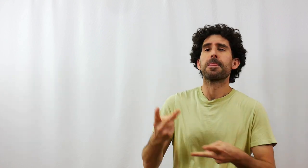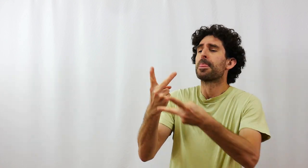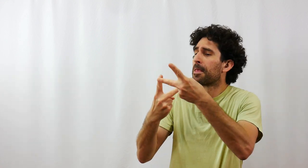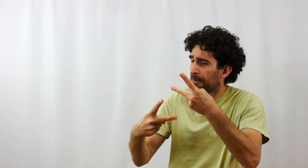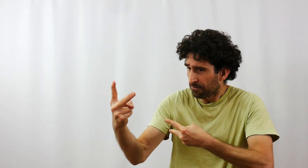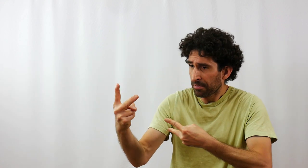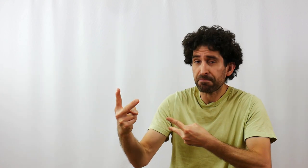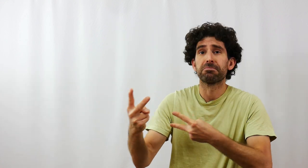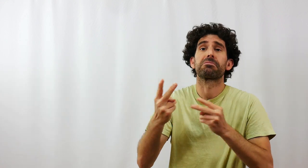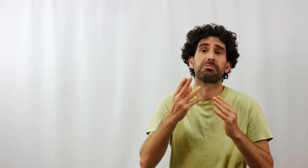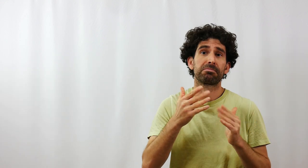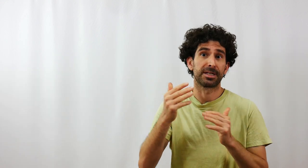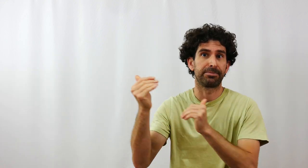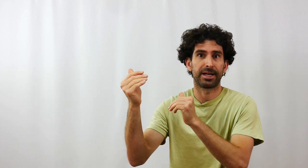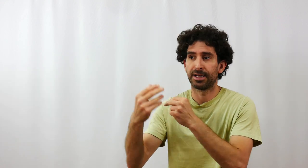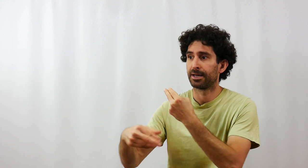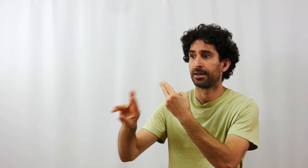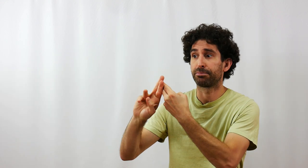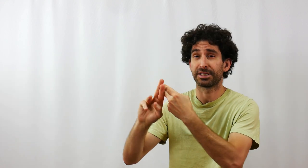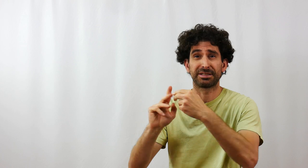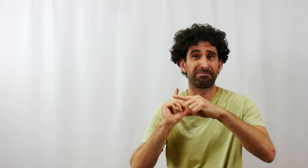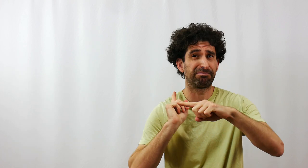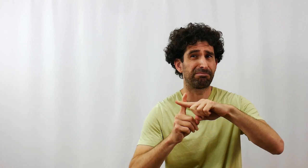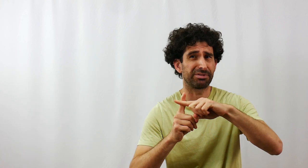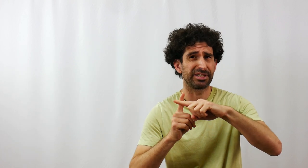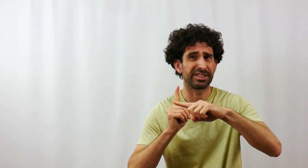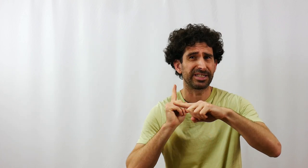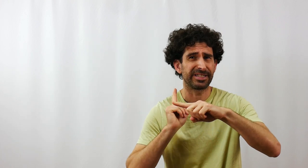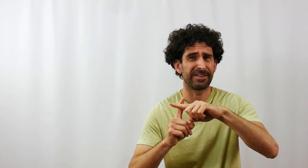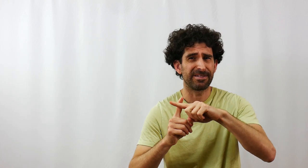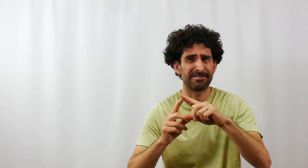Je vais l'envoyer et j'espère que la réponse sera positive.